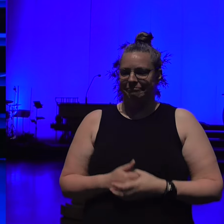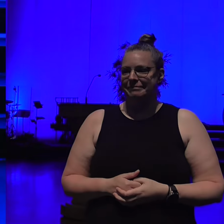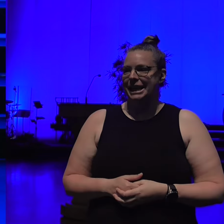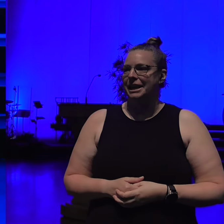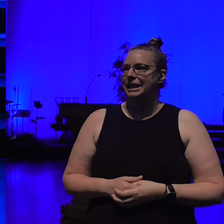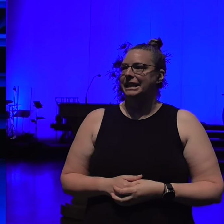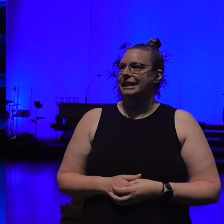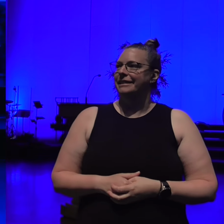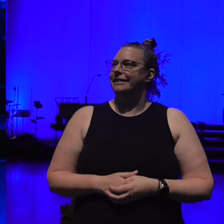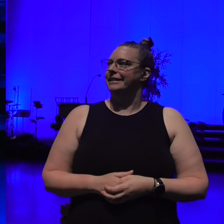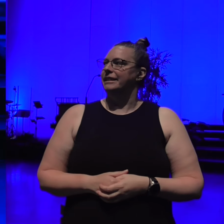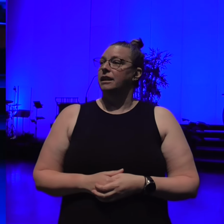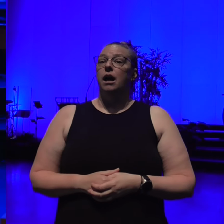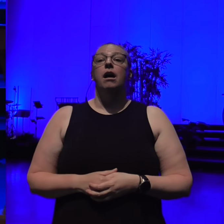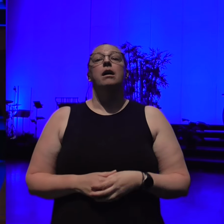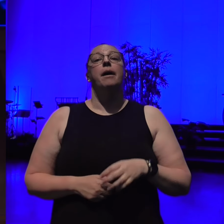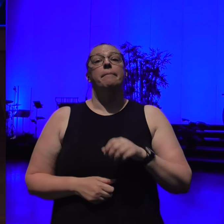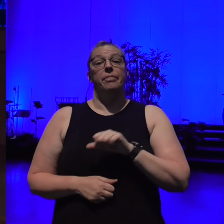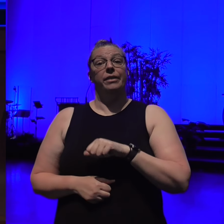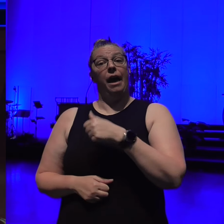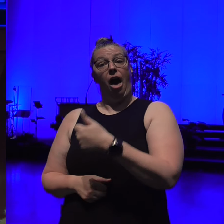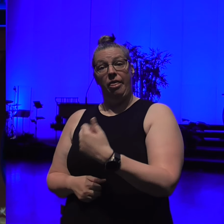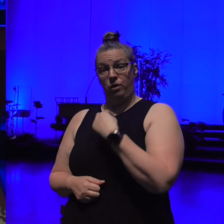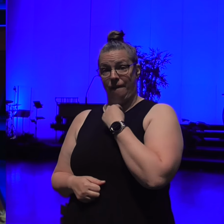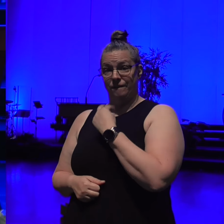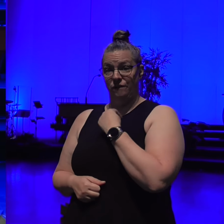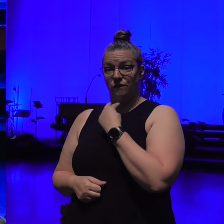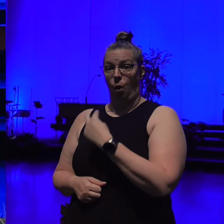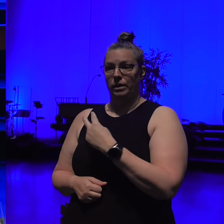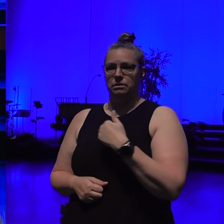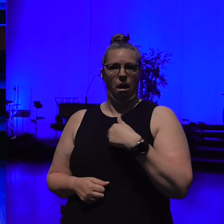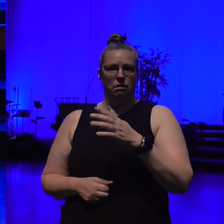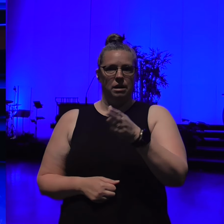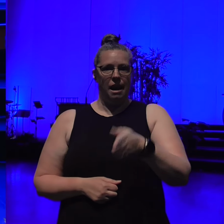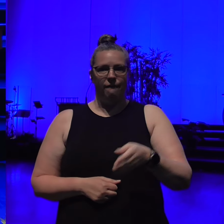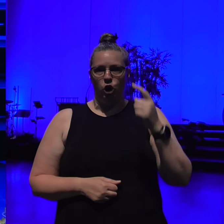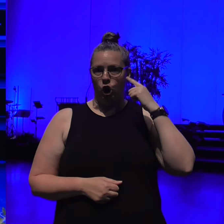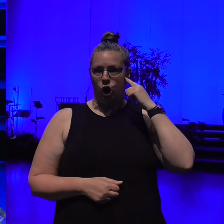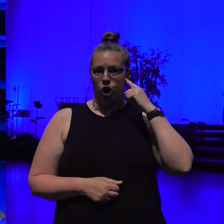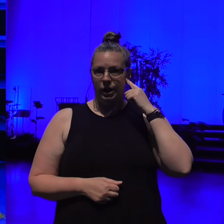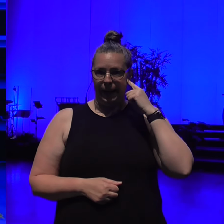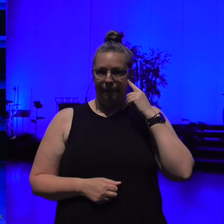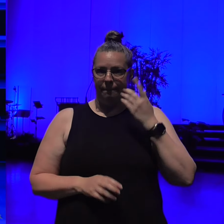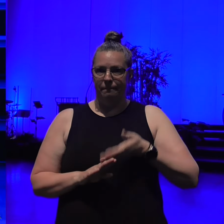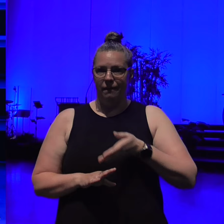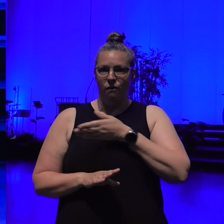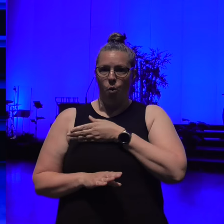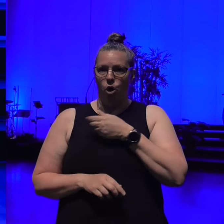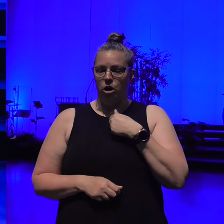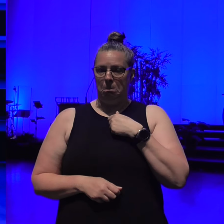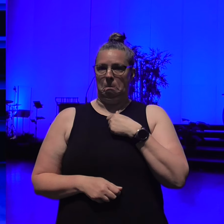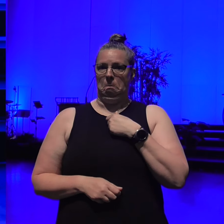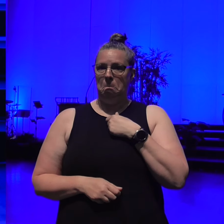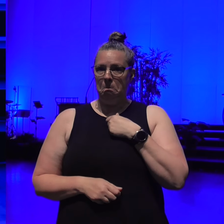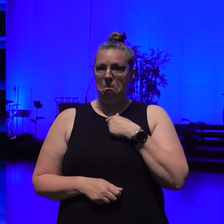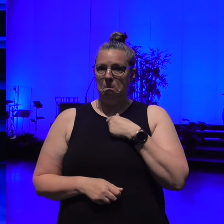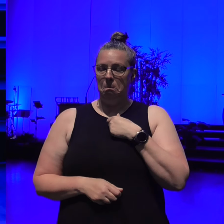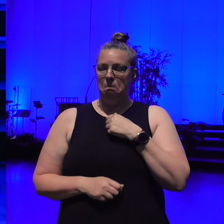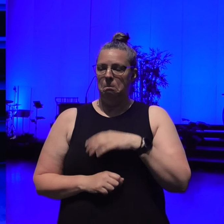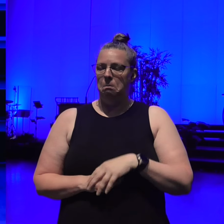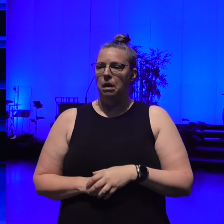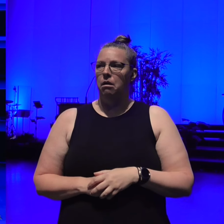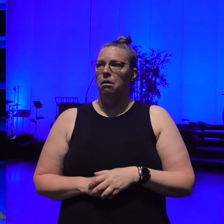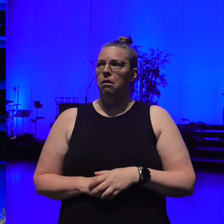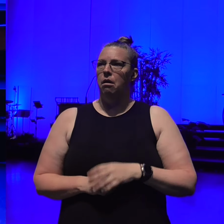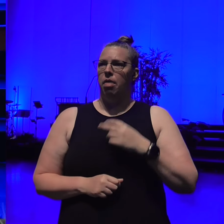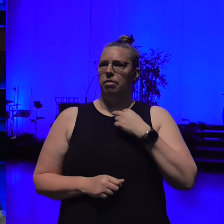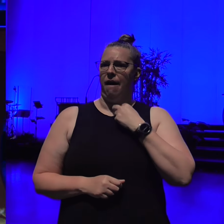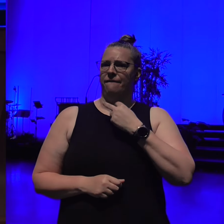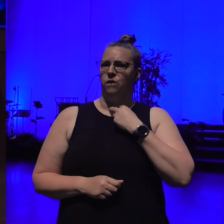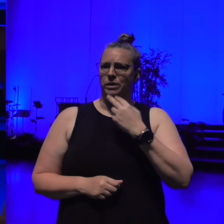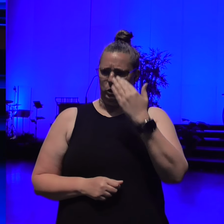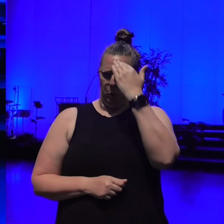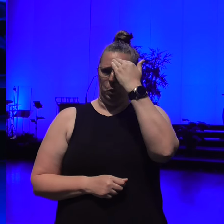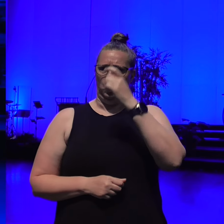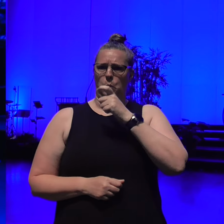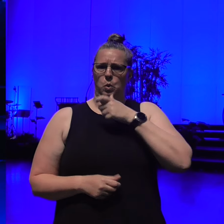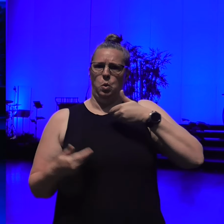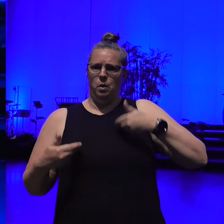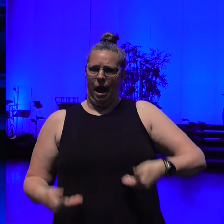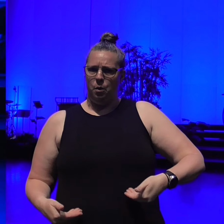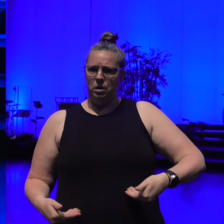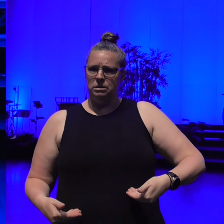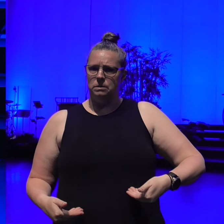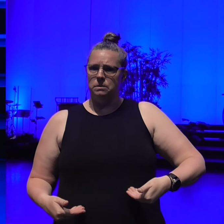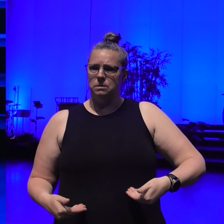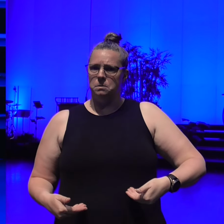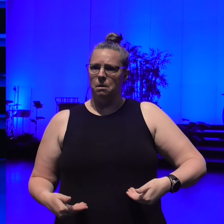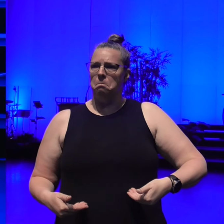Pero esta otra voz esta otra voz nunca la había escuchado antes Esta voz sabía quién era yo Incluso era